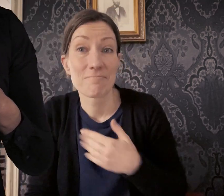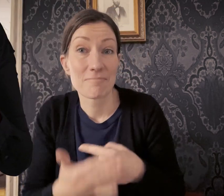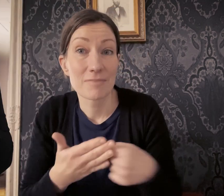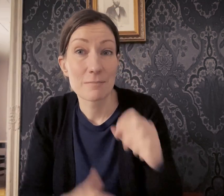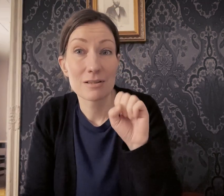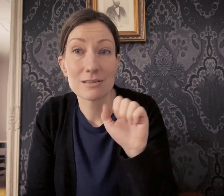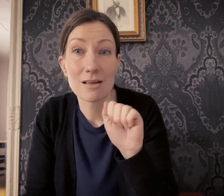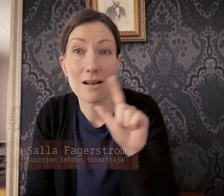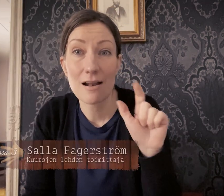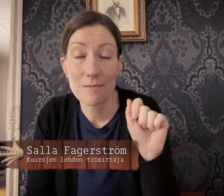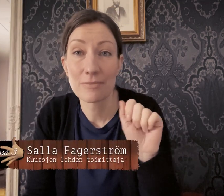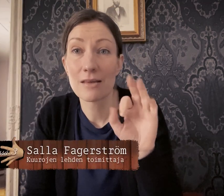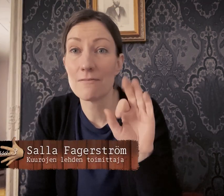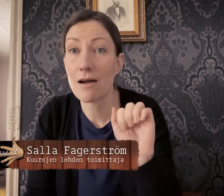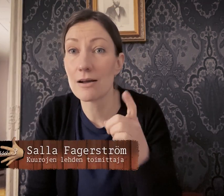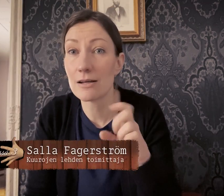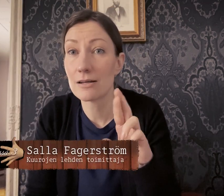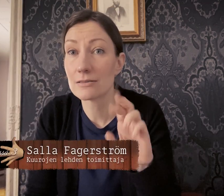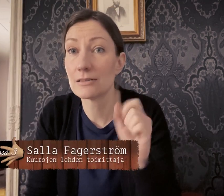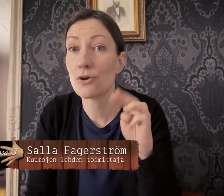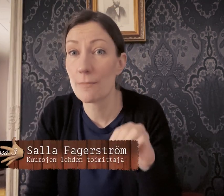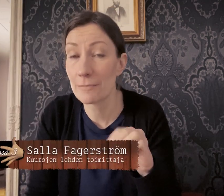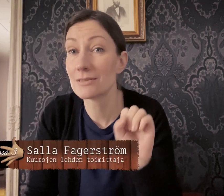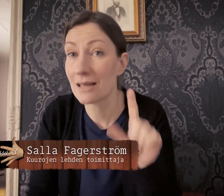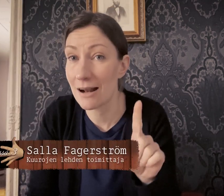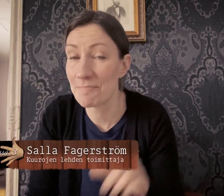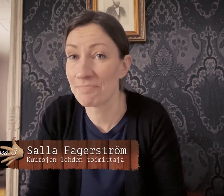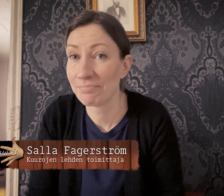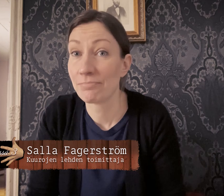Minun nimeni on Salla Fagerström.